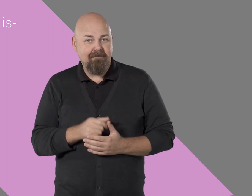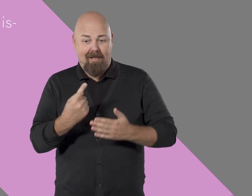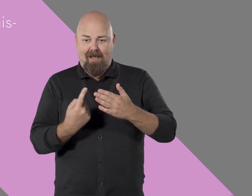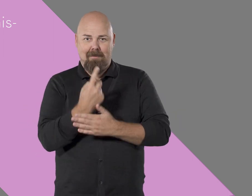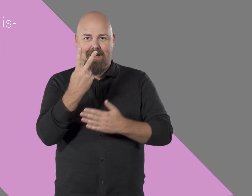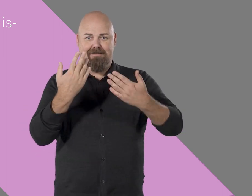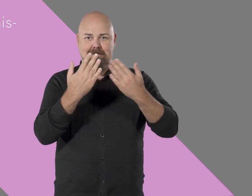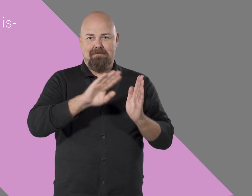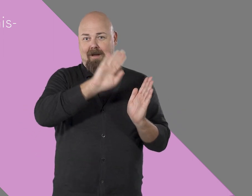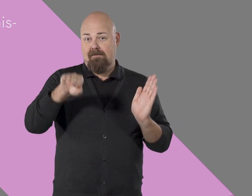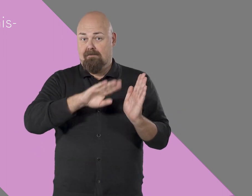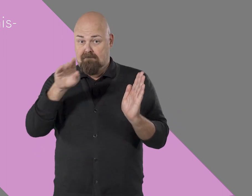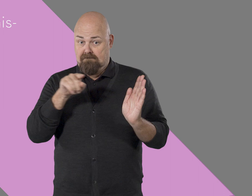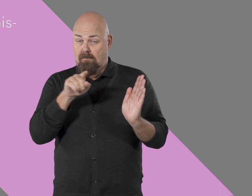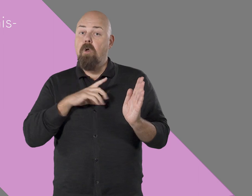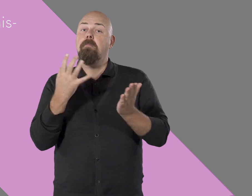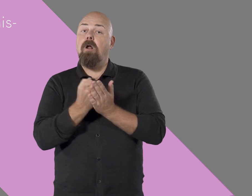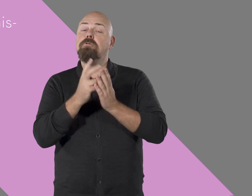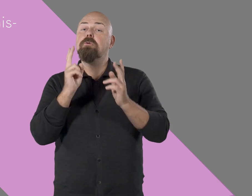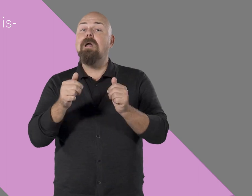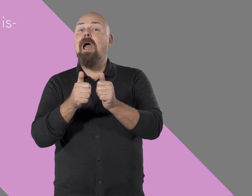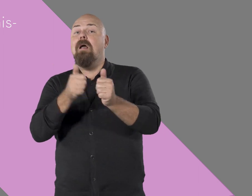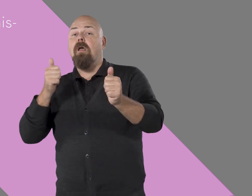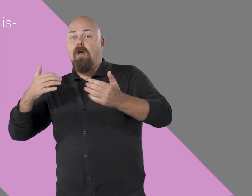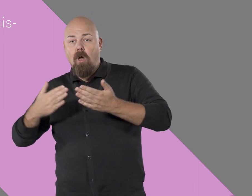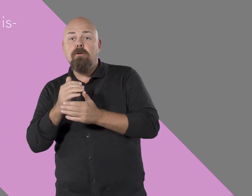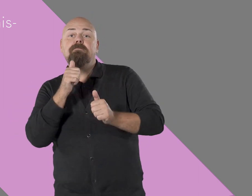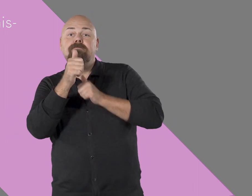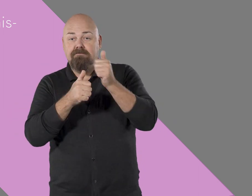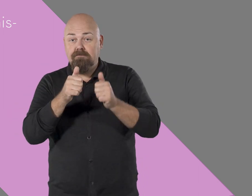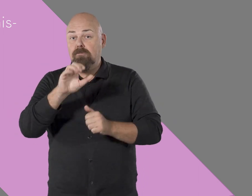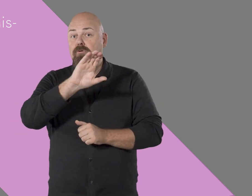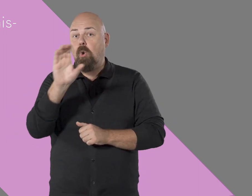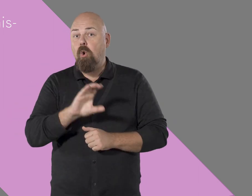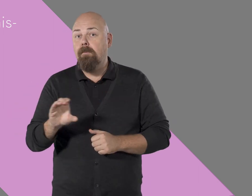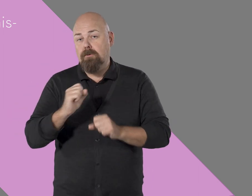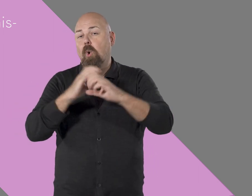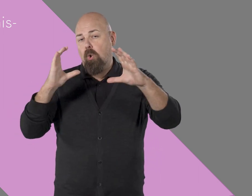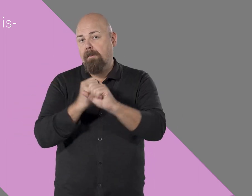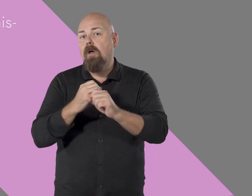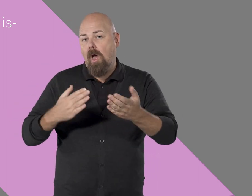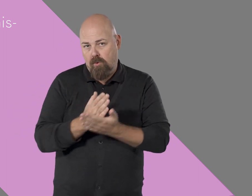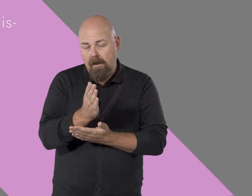Tapahtumaan voi osallistua molempina päivinä myös Zoomin kautta.